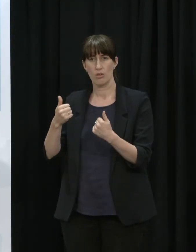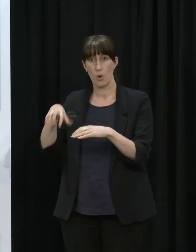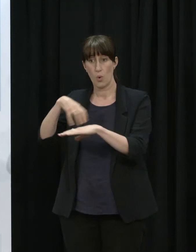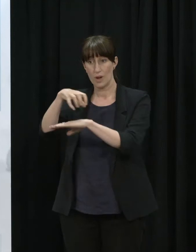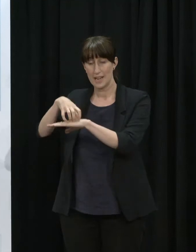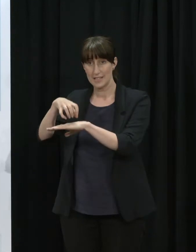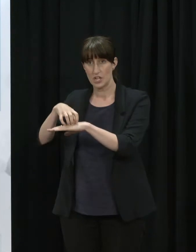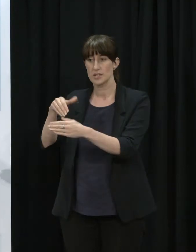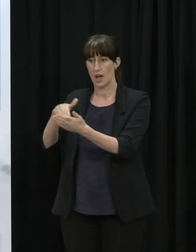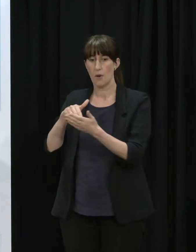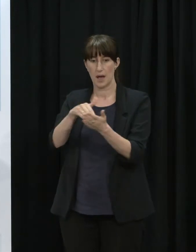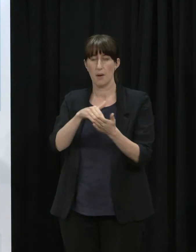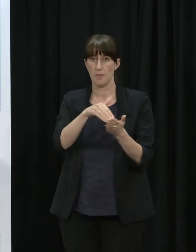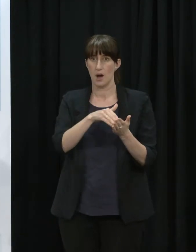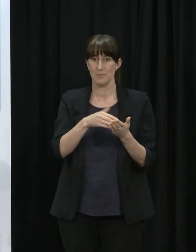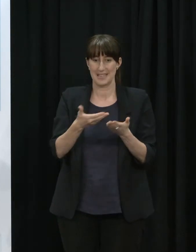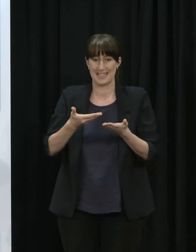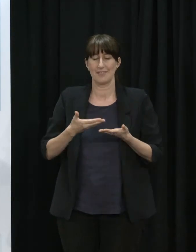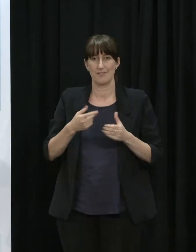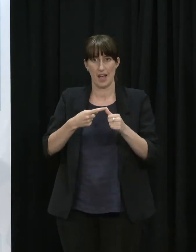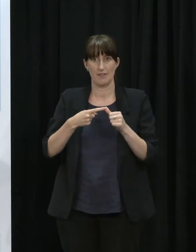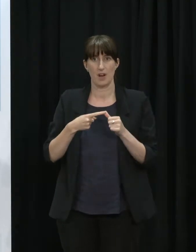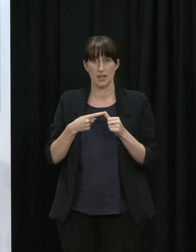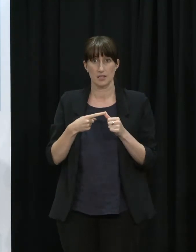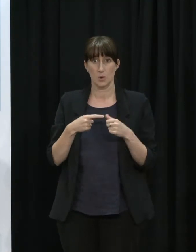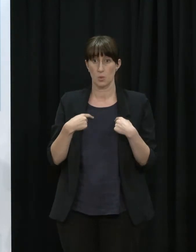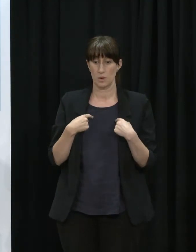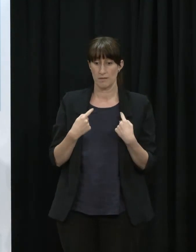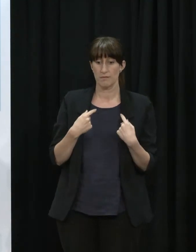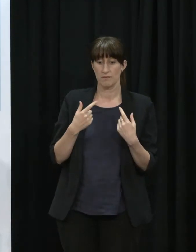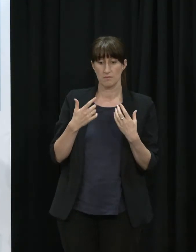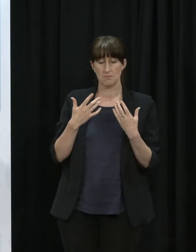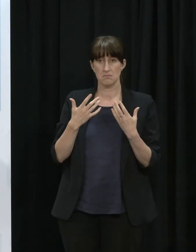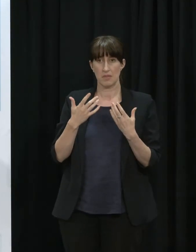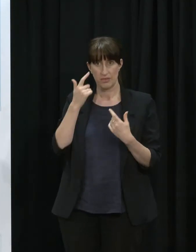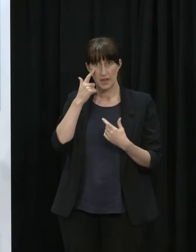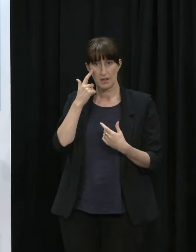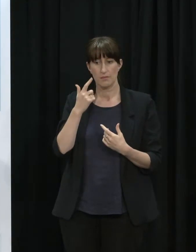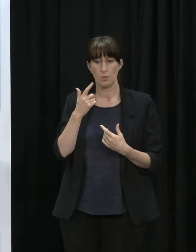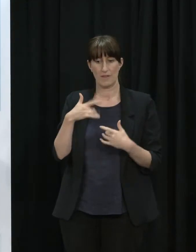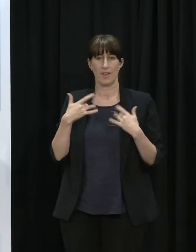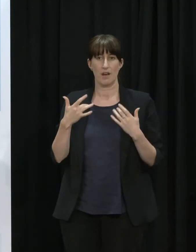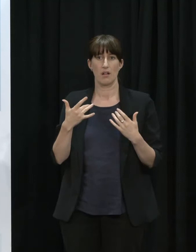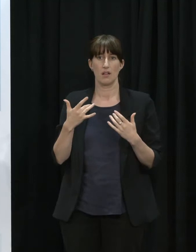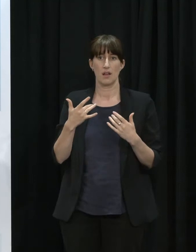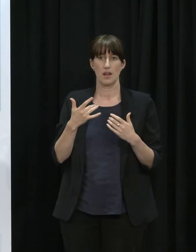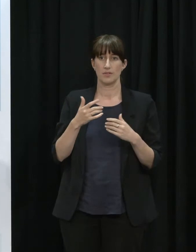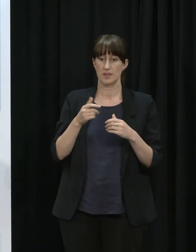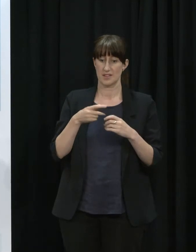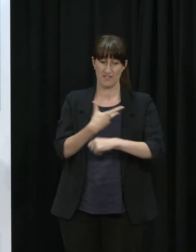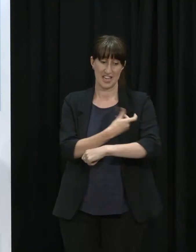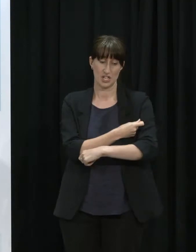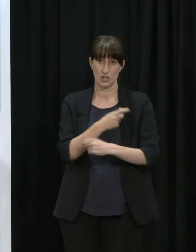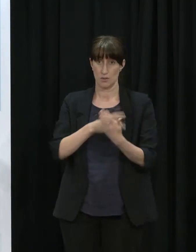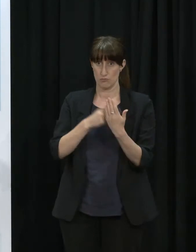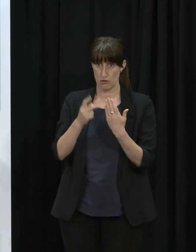tohutohu hangarau i mua i tenei whakatau me etahi atu Maori nga